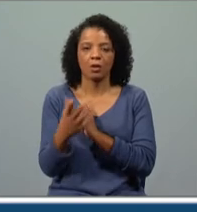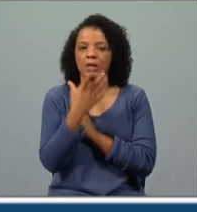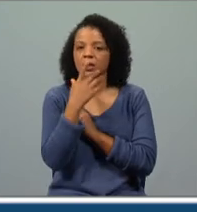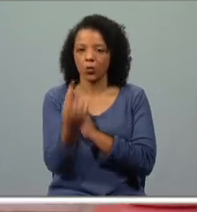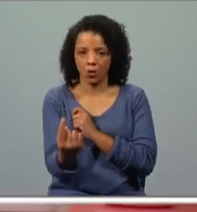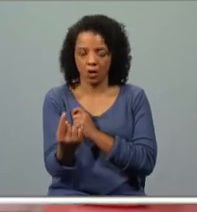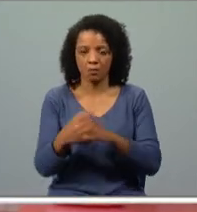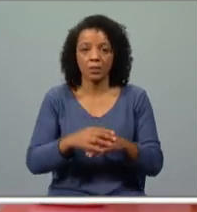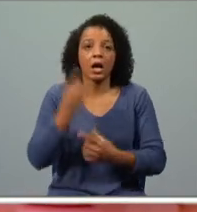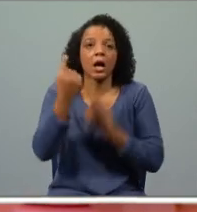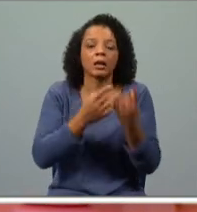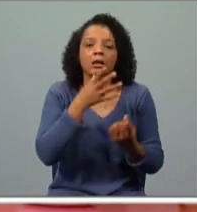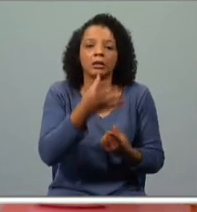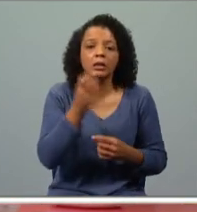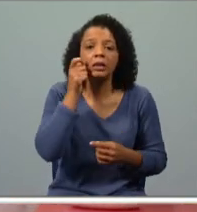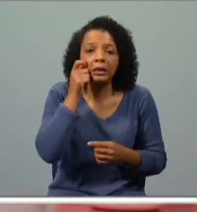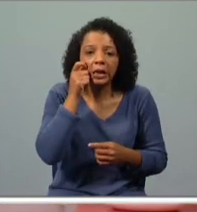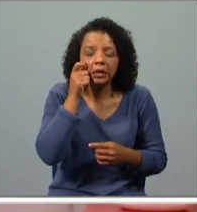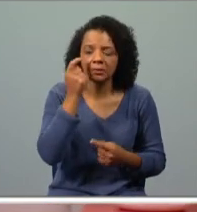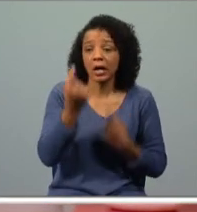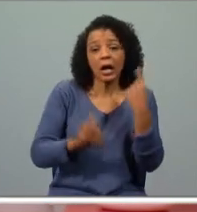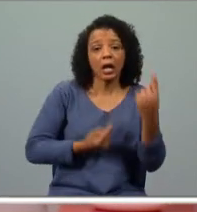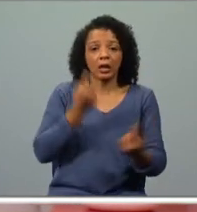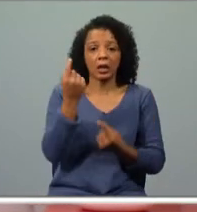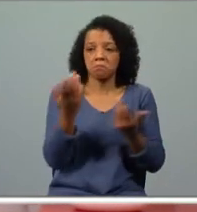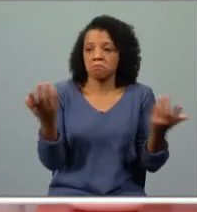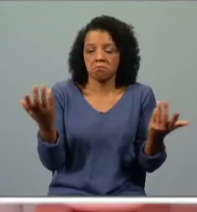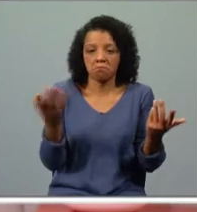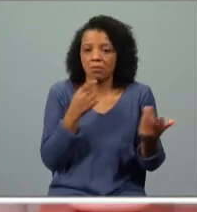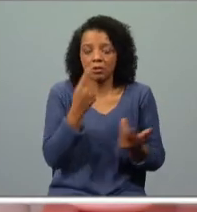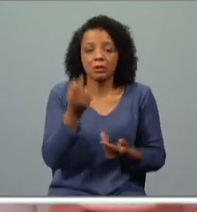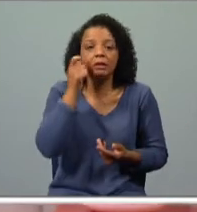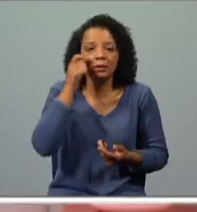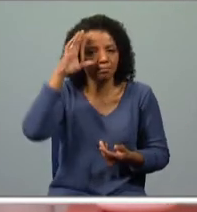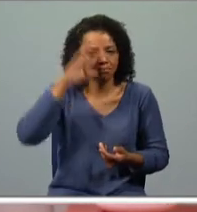singular Alguém disse Nós não sabemos quem é este alguém alguém disse que eles 單數 有人說我們不知道這是誰有人說他們